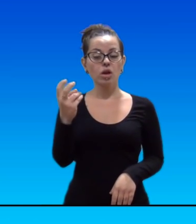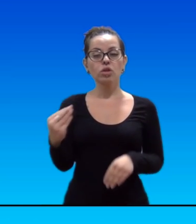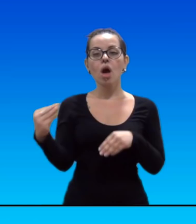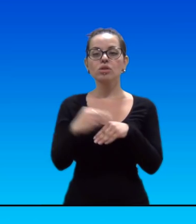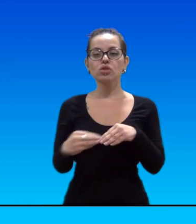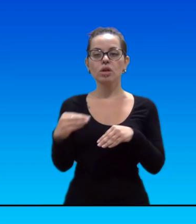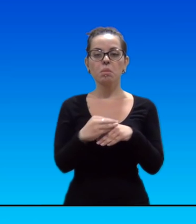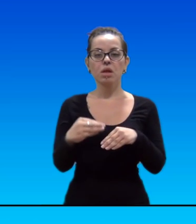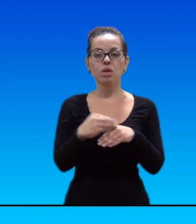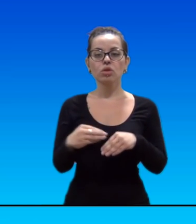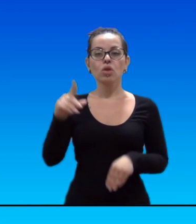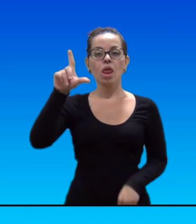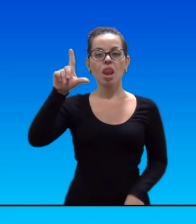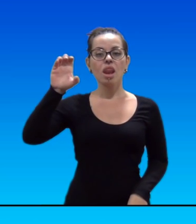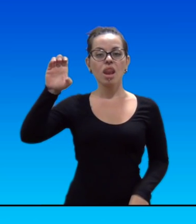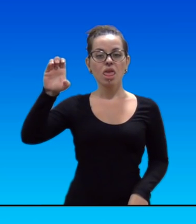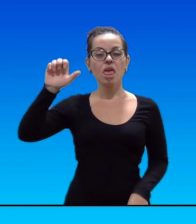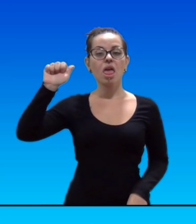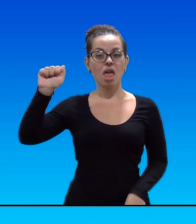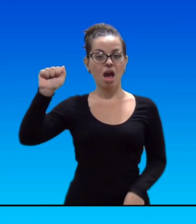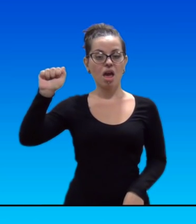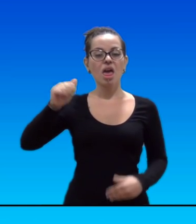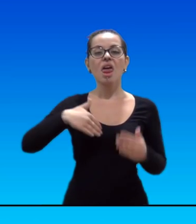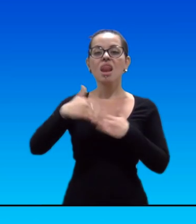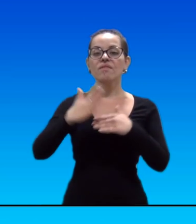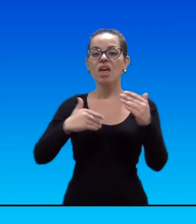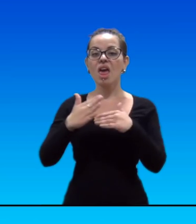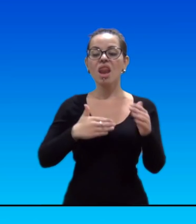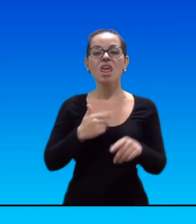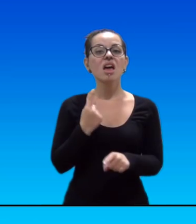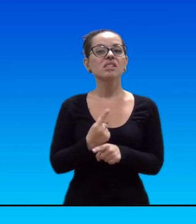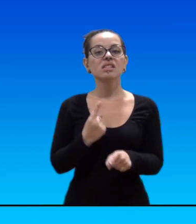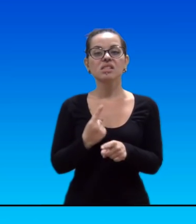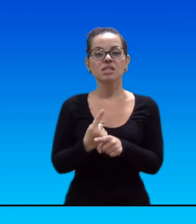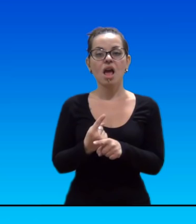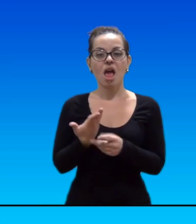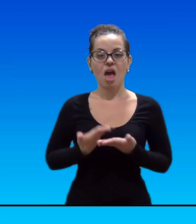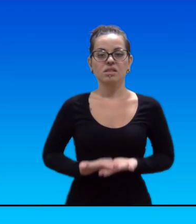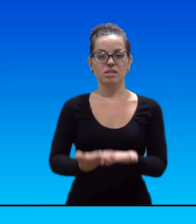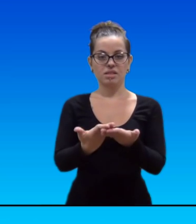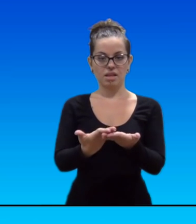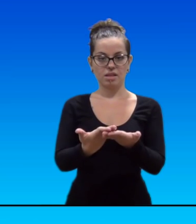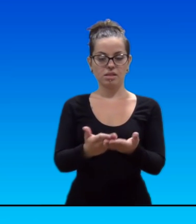nell'ambito dell' aggiornamento dei LEA, Livelli Essenziali di Assistenza.